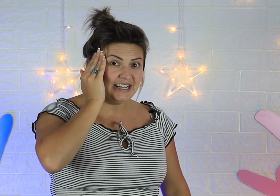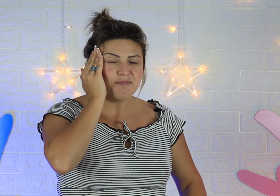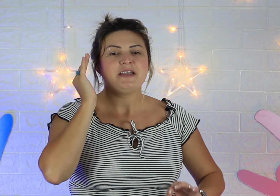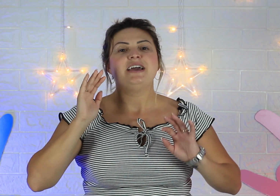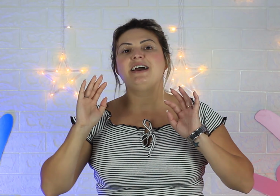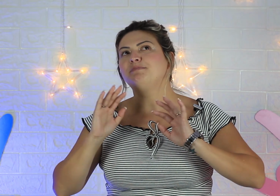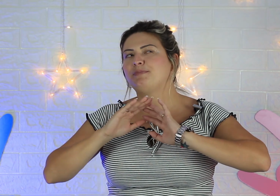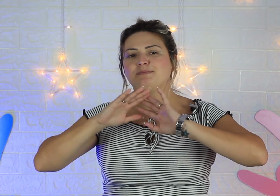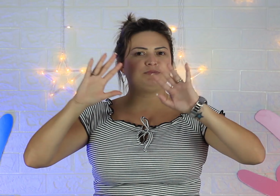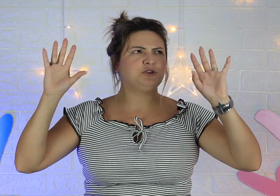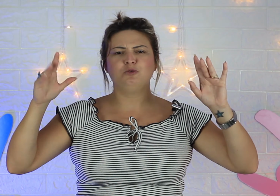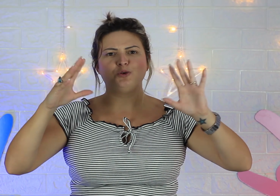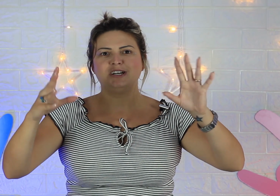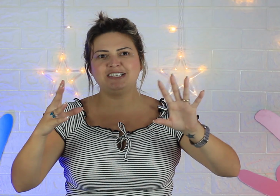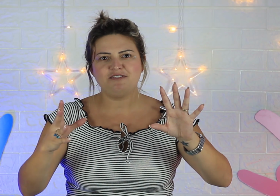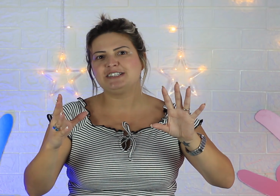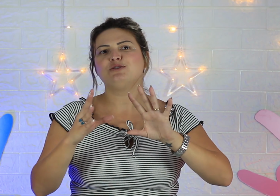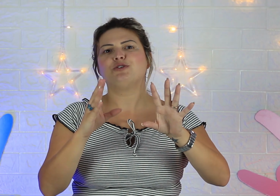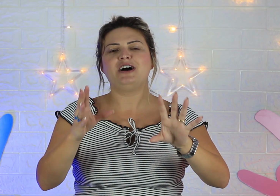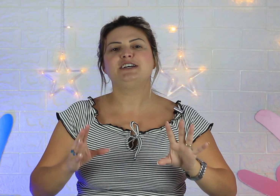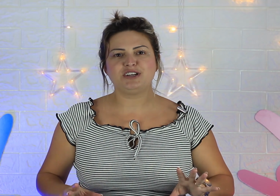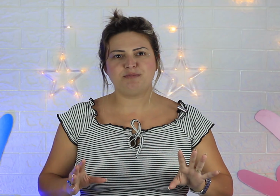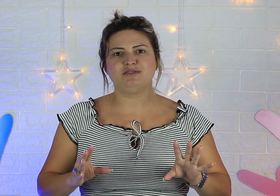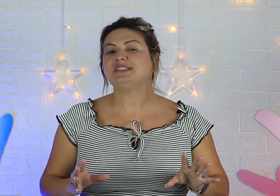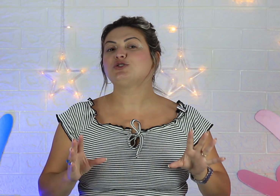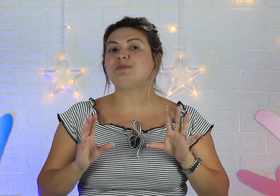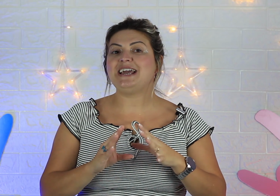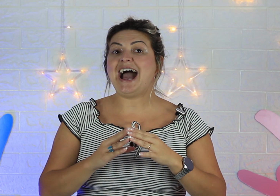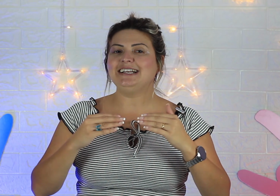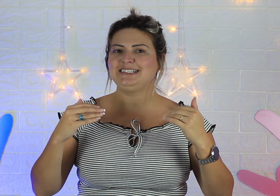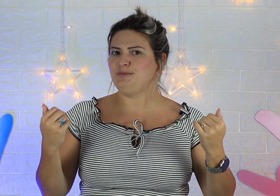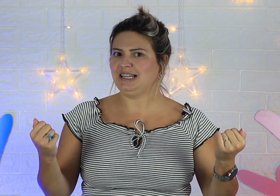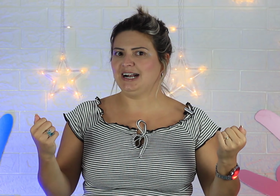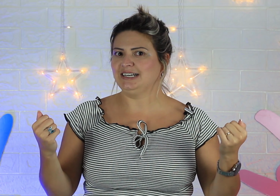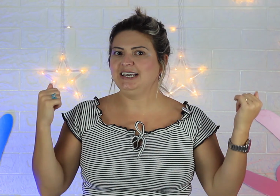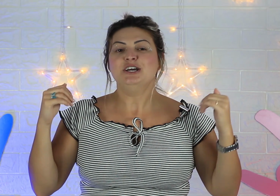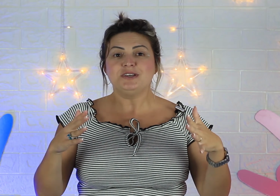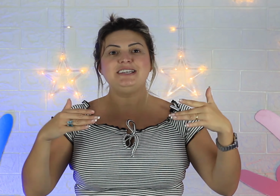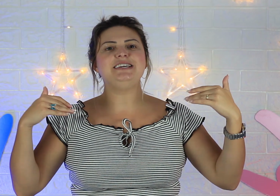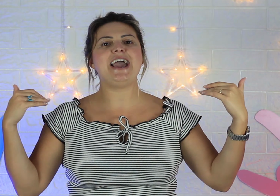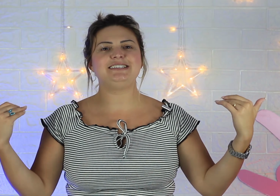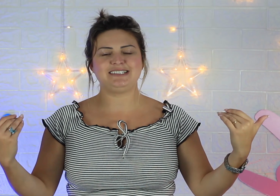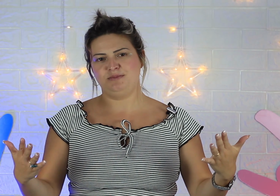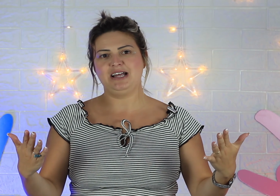é a segunda ou terceira vez que eu estou falando aqui para você sobre assimilar né Que que é isso